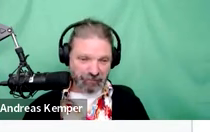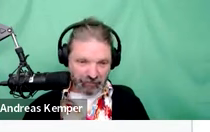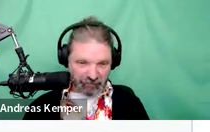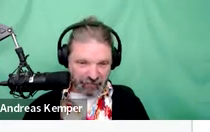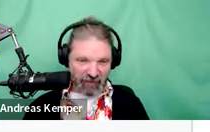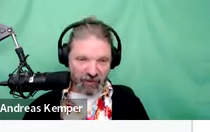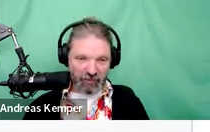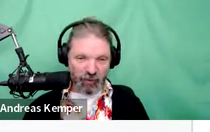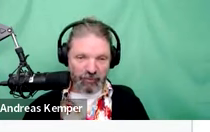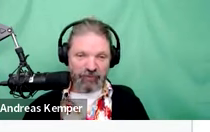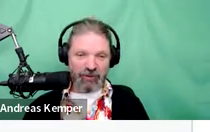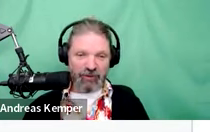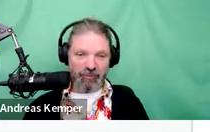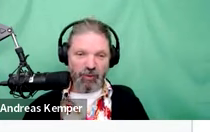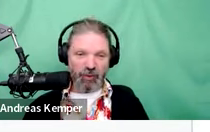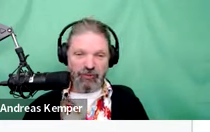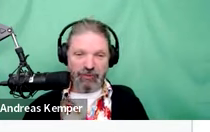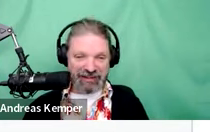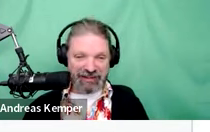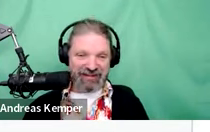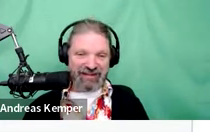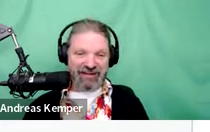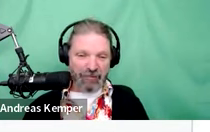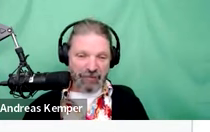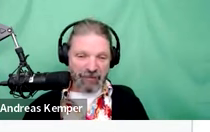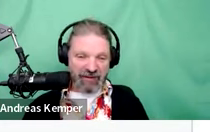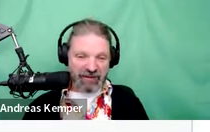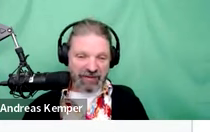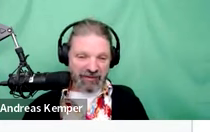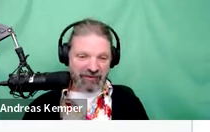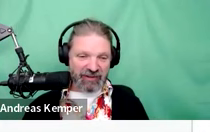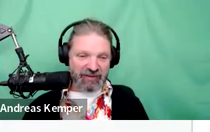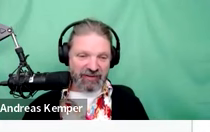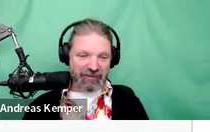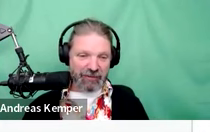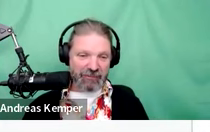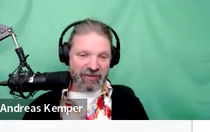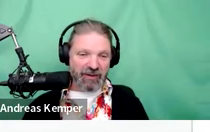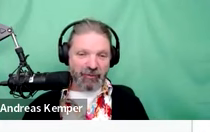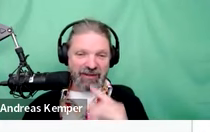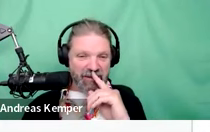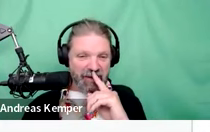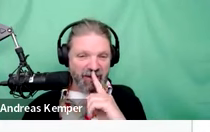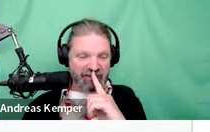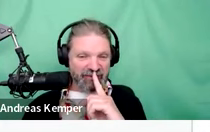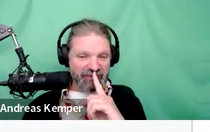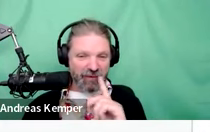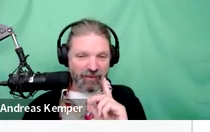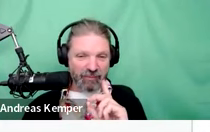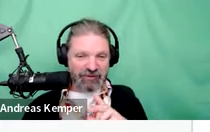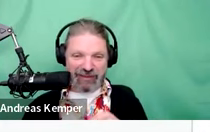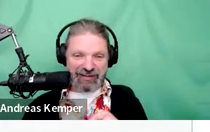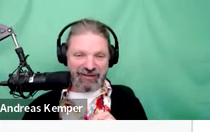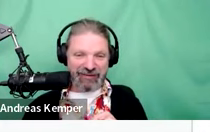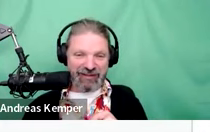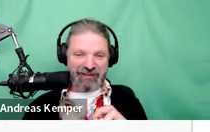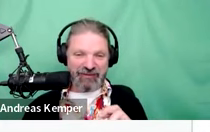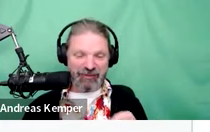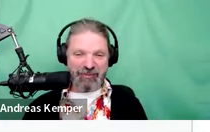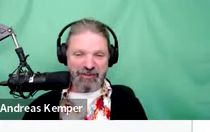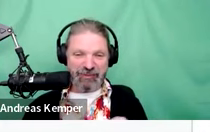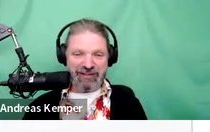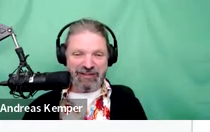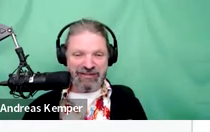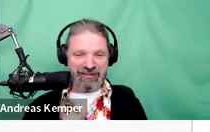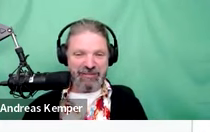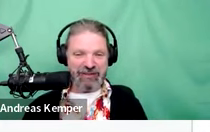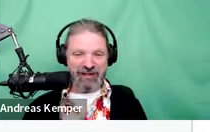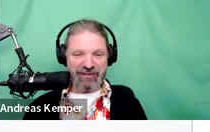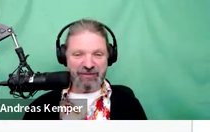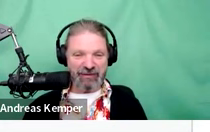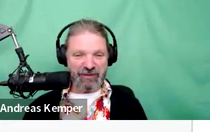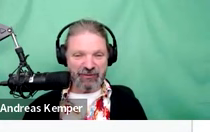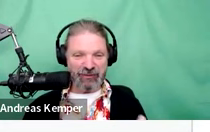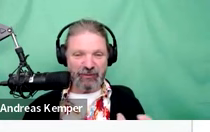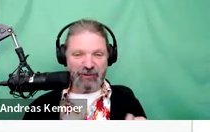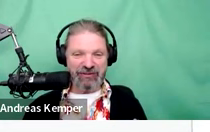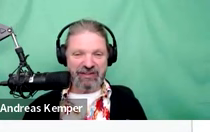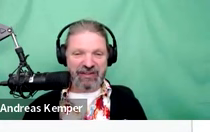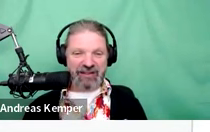homosexuelle Promiskuität, das ist dann halt seltener, wobei das auch ein bisschen tricky ist, weil das ist manchmal schwierig, die Narrative zuzuordnen.